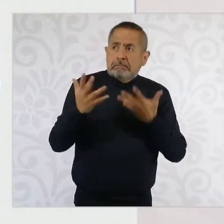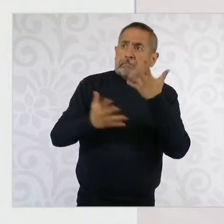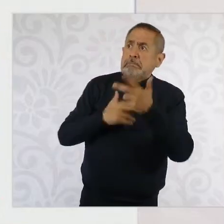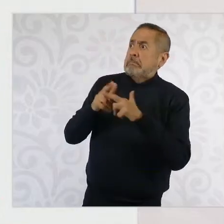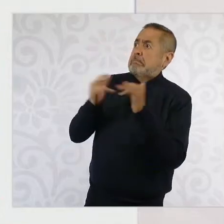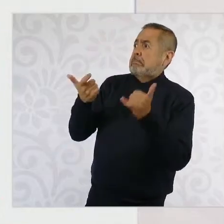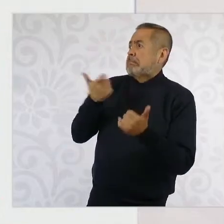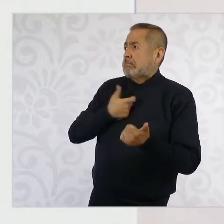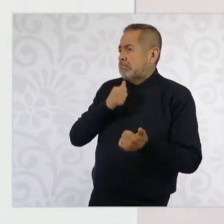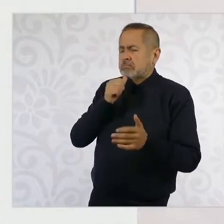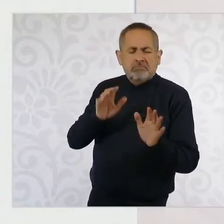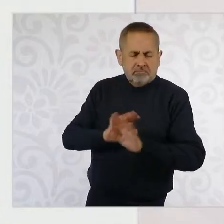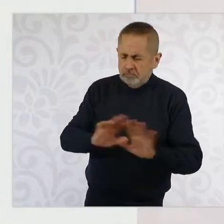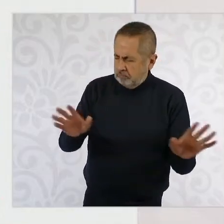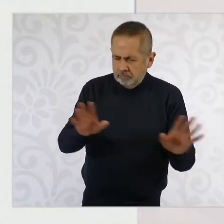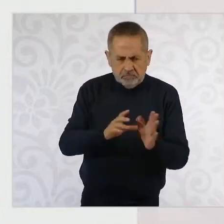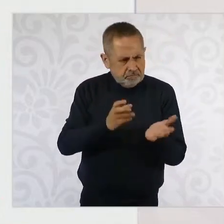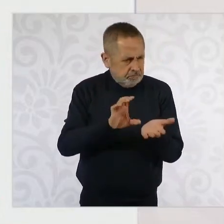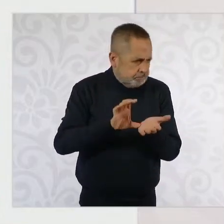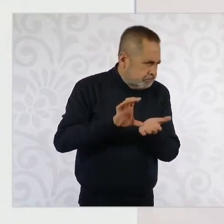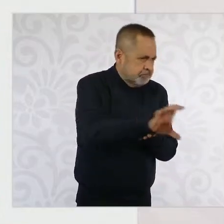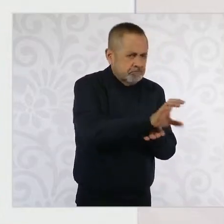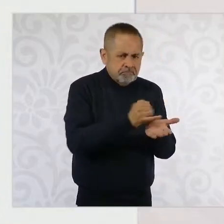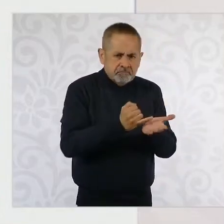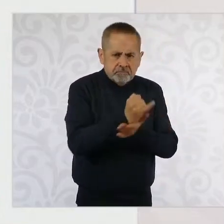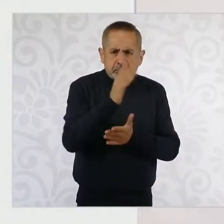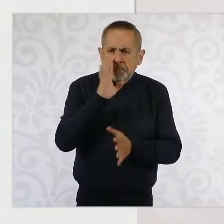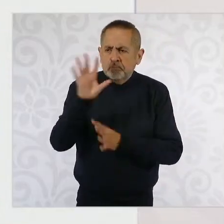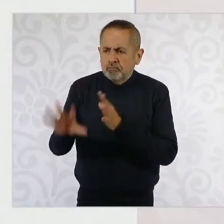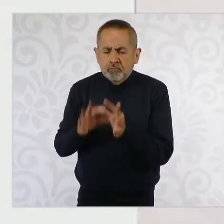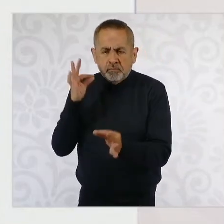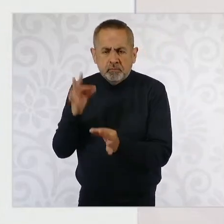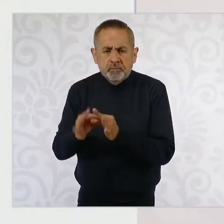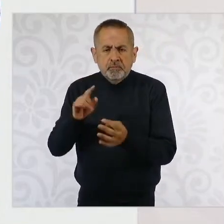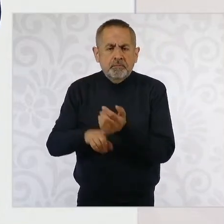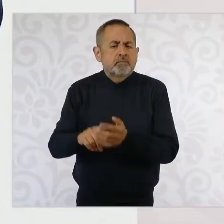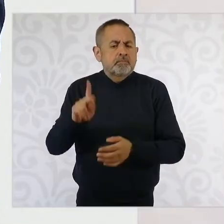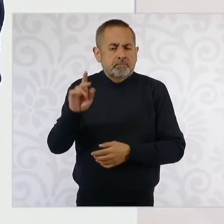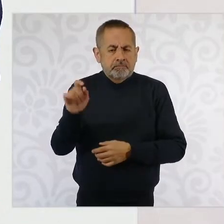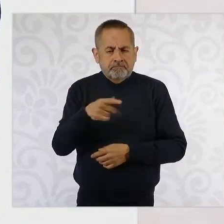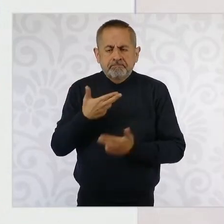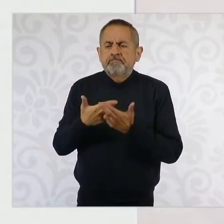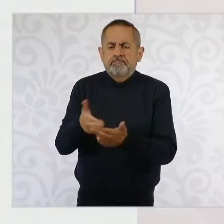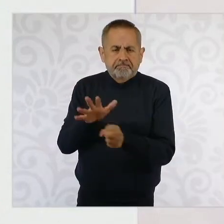pago así debe ser así debe cumplir Pemex y hay recursos para hacerlo y un esquema financiero que